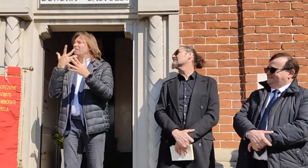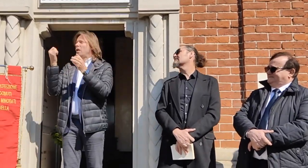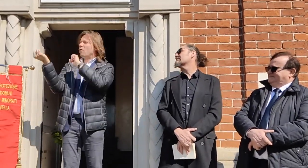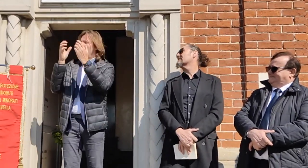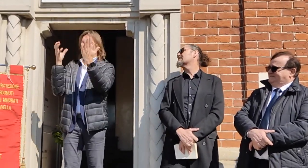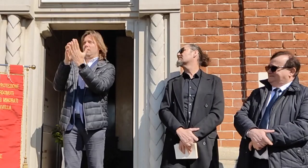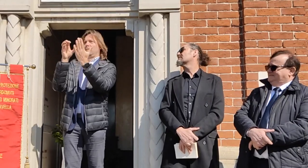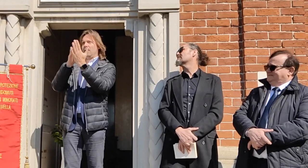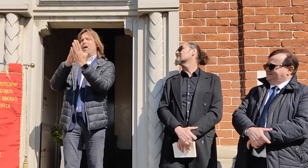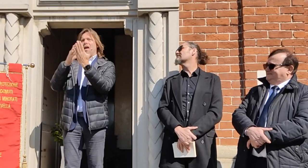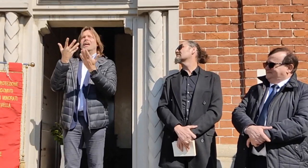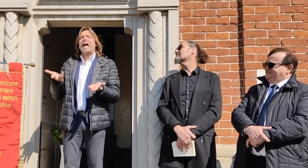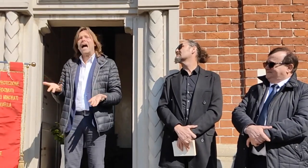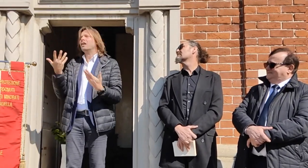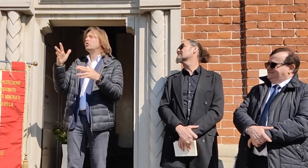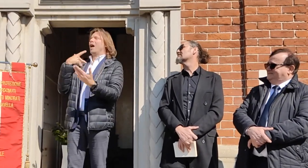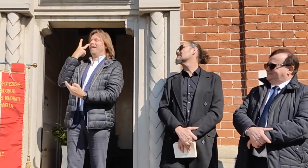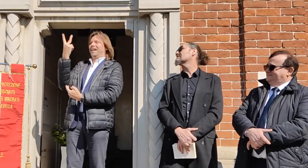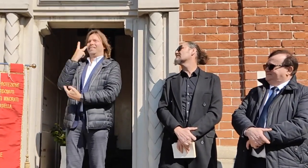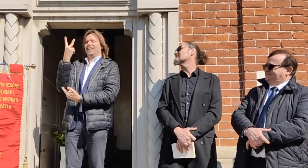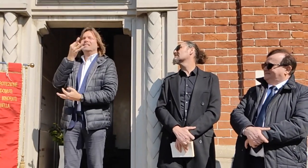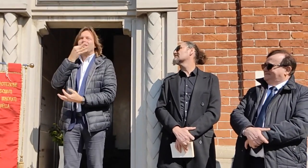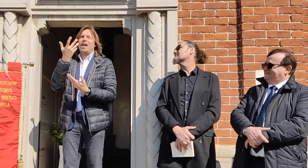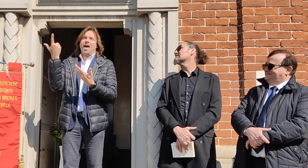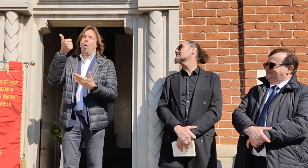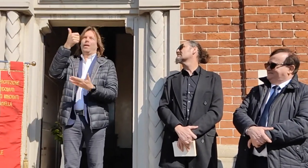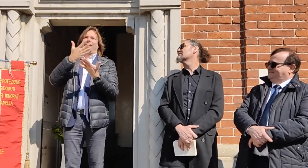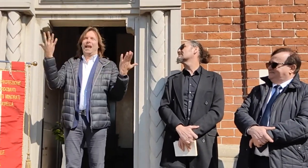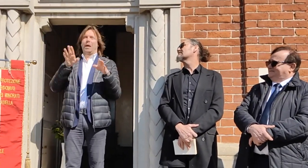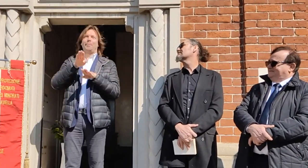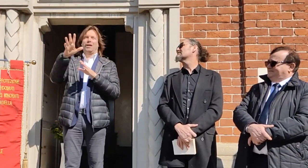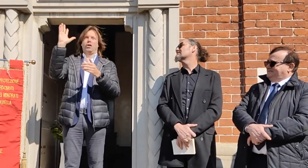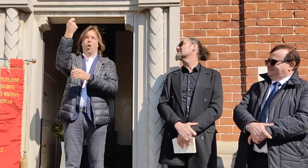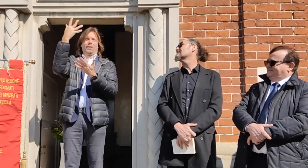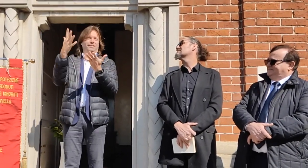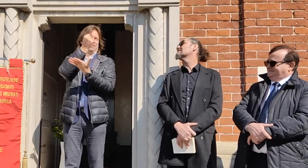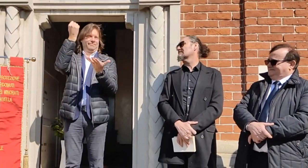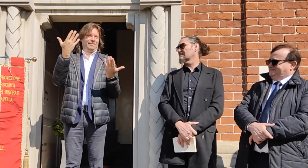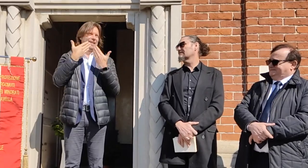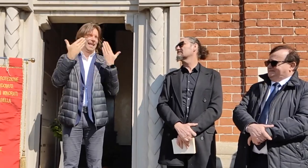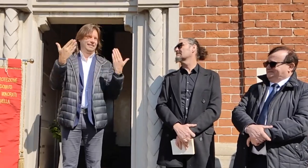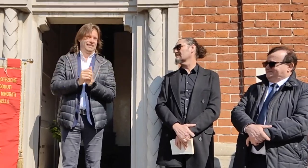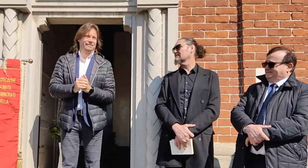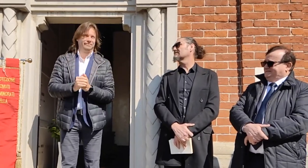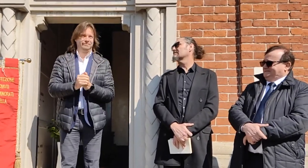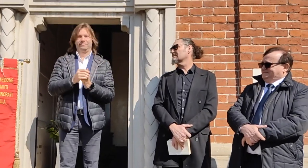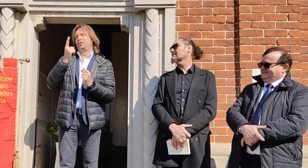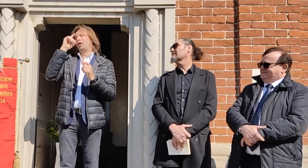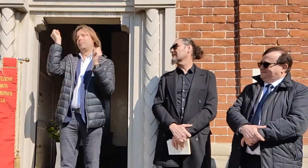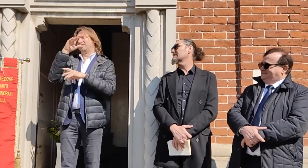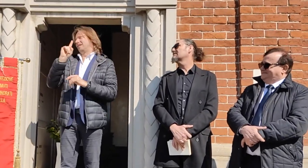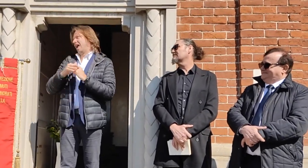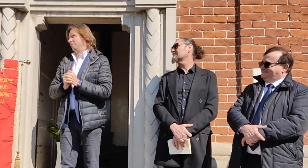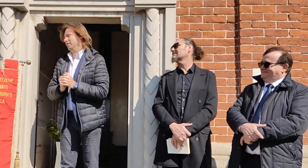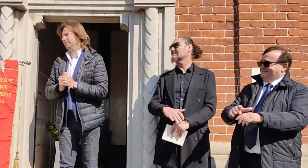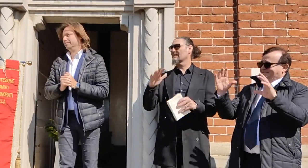possibile anche grazie alle lotte che hanno rappresentato un primo passo. Grazie! Non dimentichiamolo.